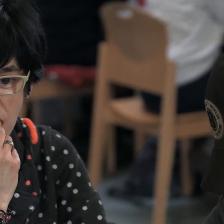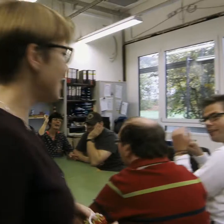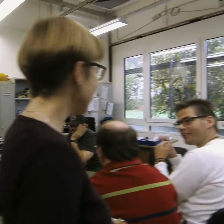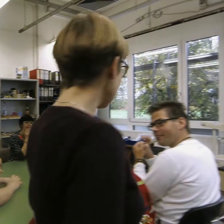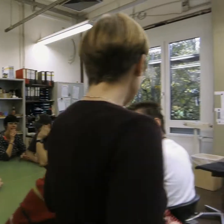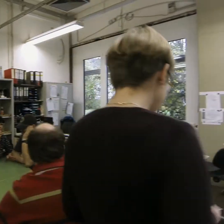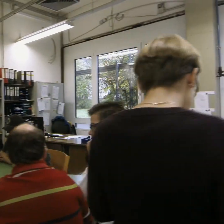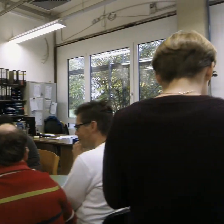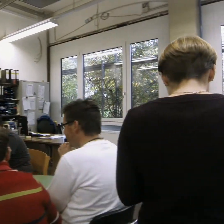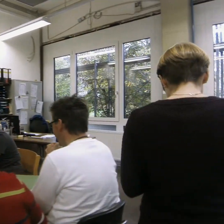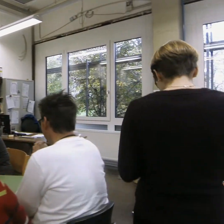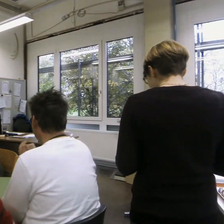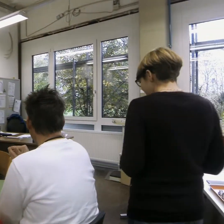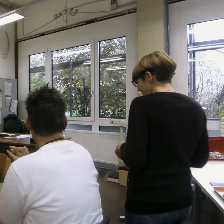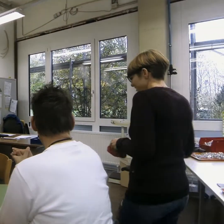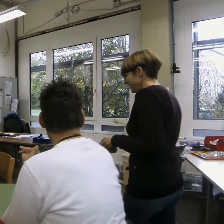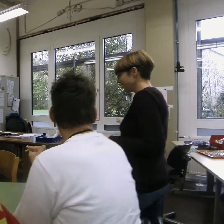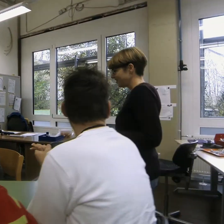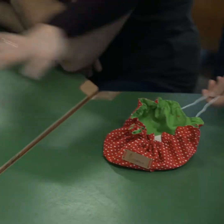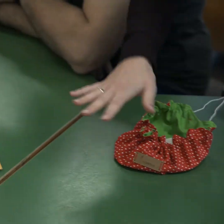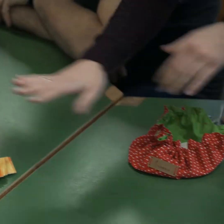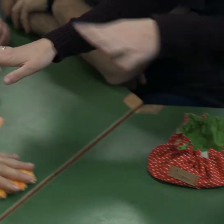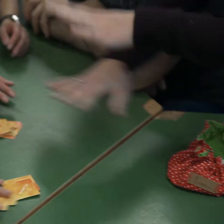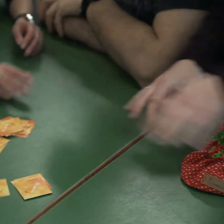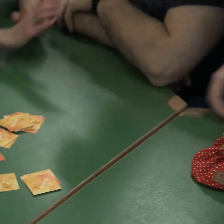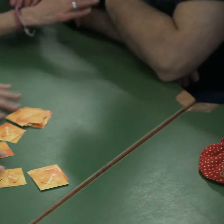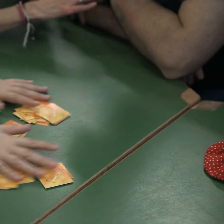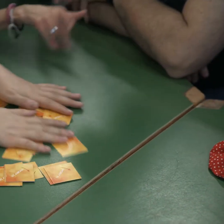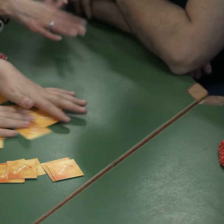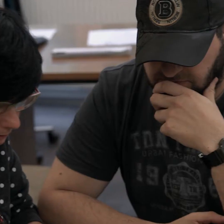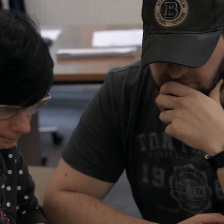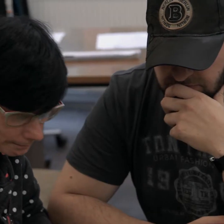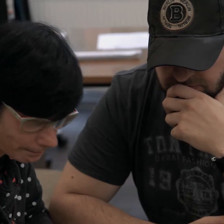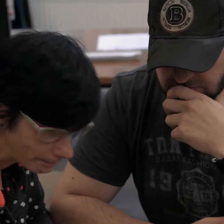"wort.los" ist für uns das Projekt, bei dem wir uns ganz gezielt mit unterstützter Kommunikation auseinandersetzen.